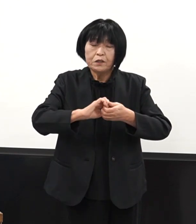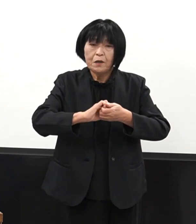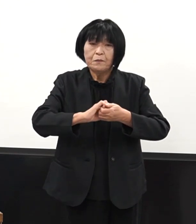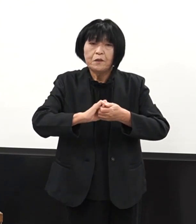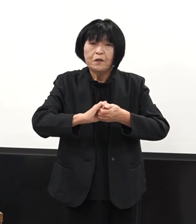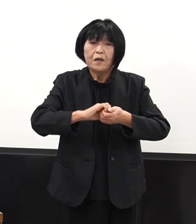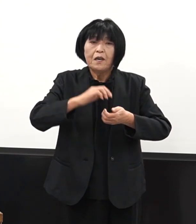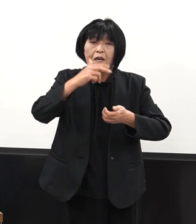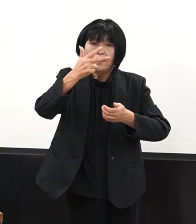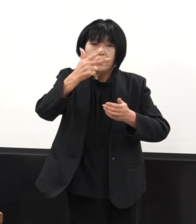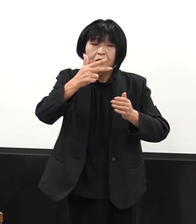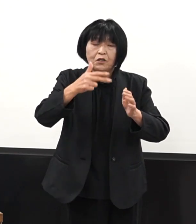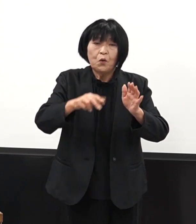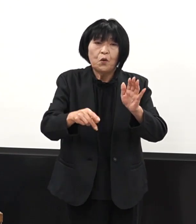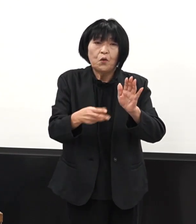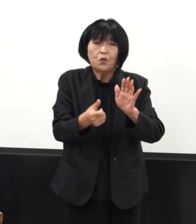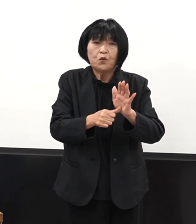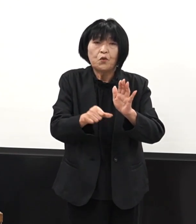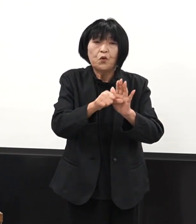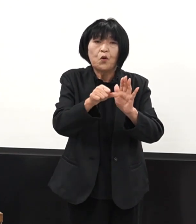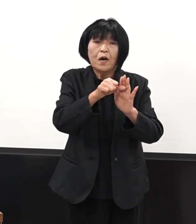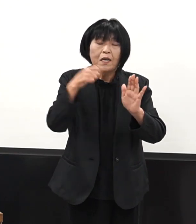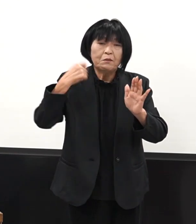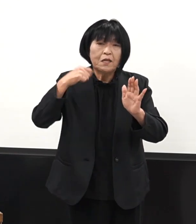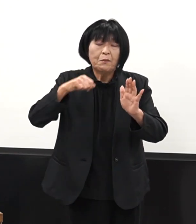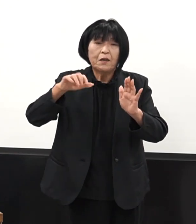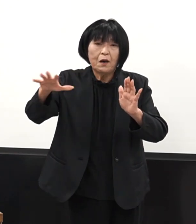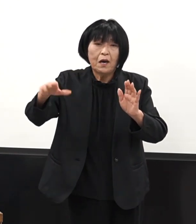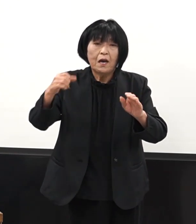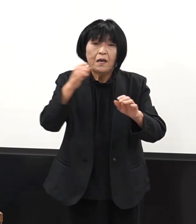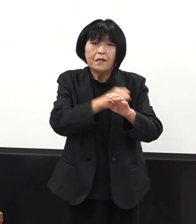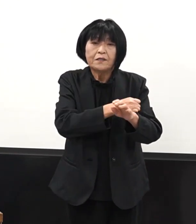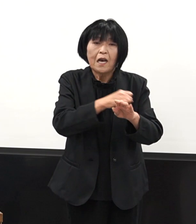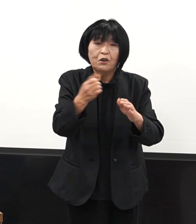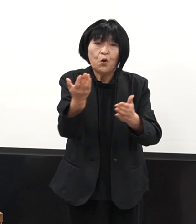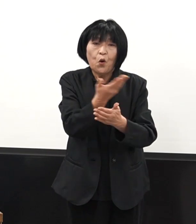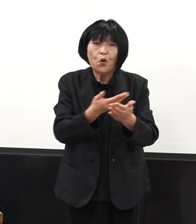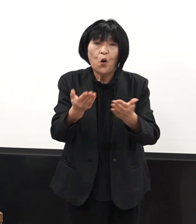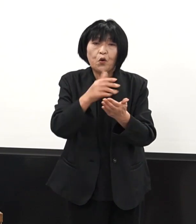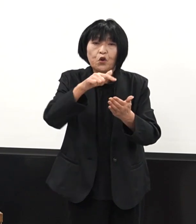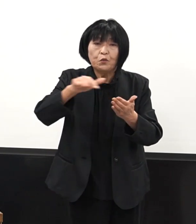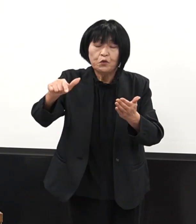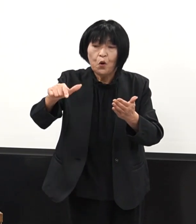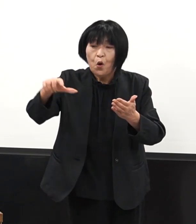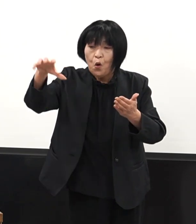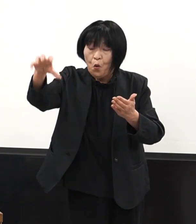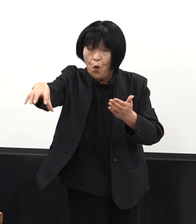市庁舎5階南側、産業交流部の一部フロアに